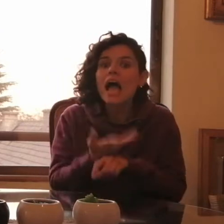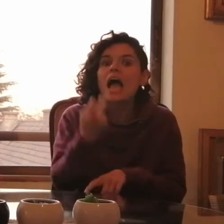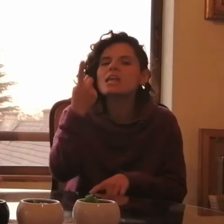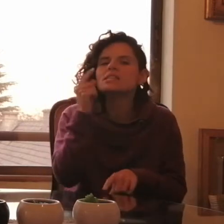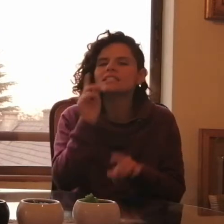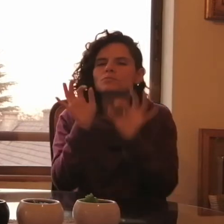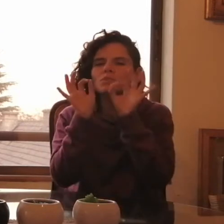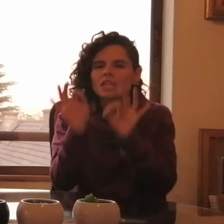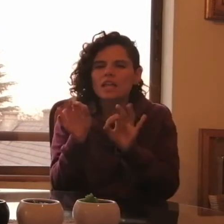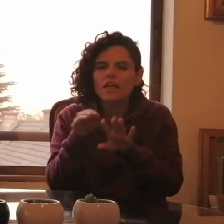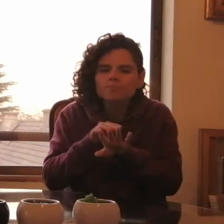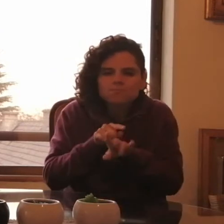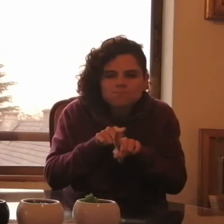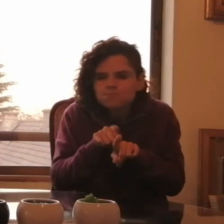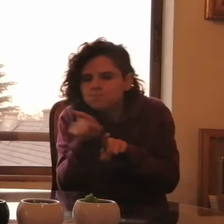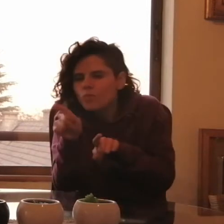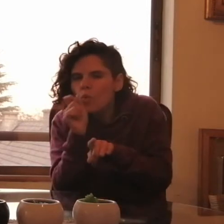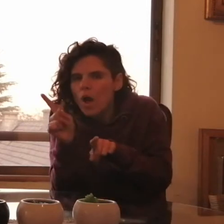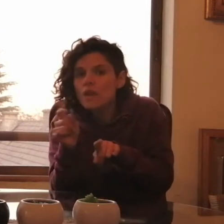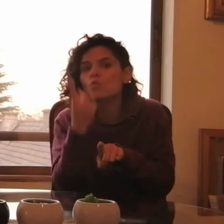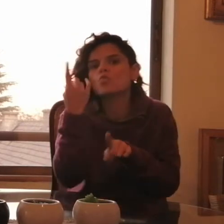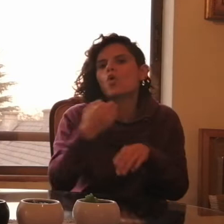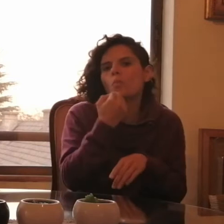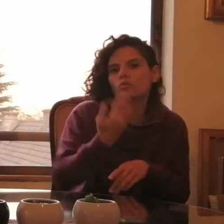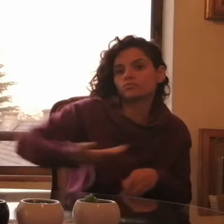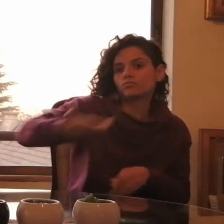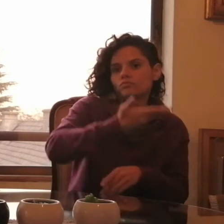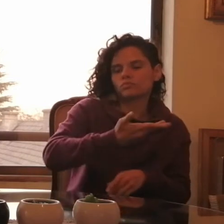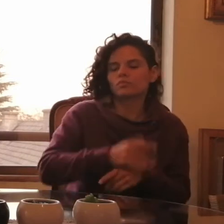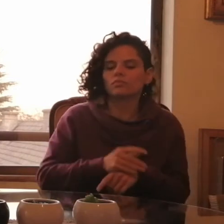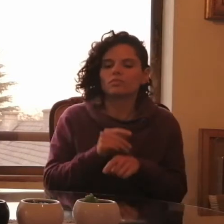Entras a plan común y eliges después especialidad. - En el momento que tuviste que elegir